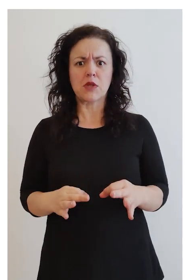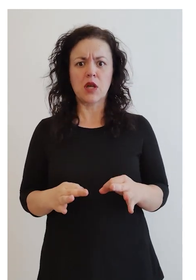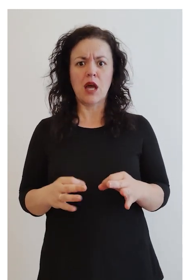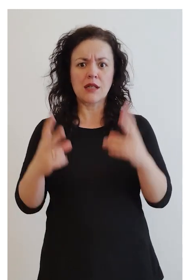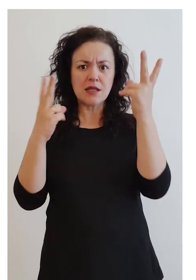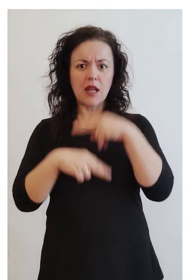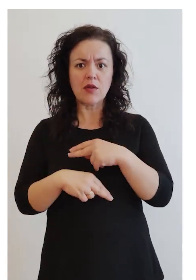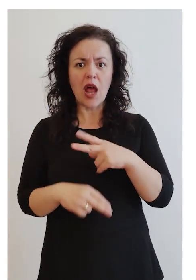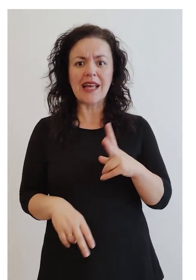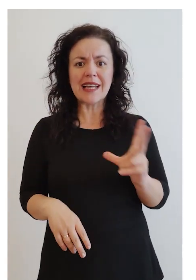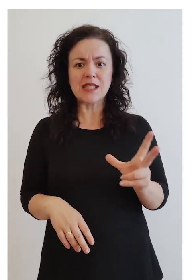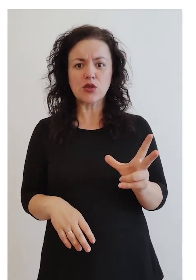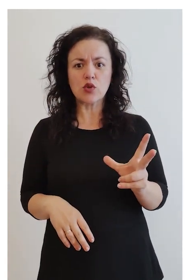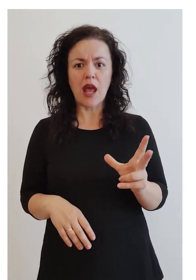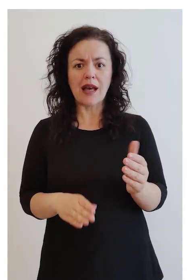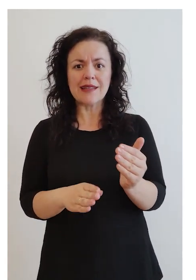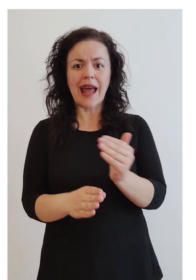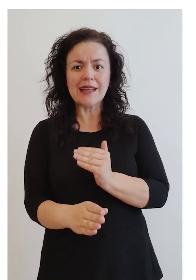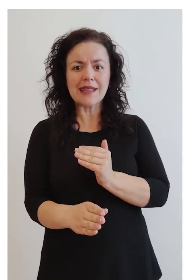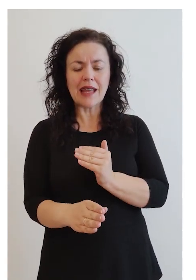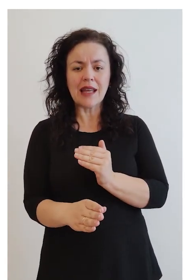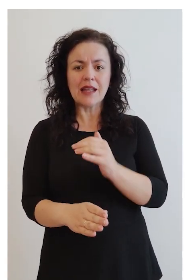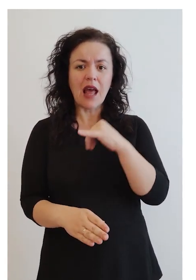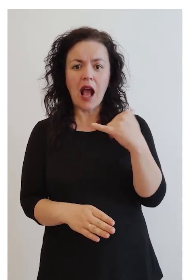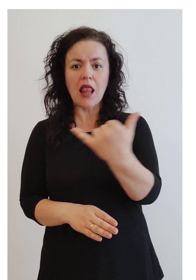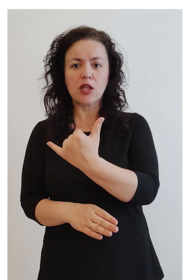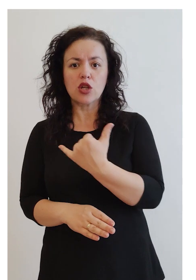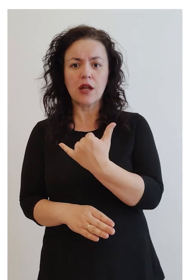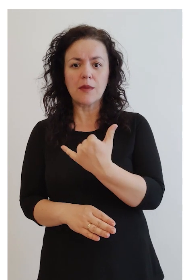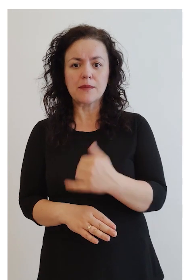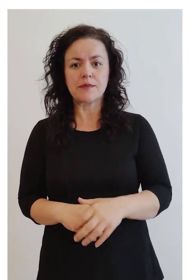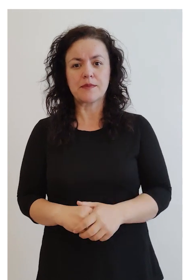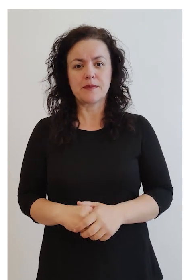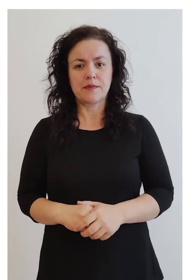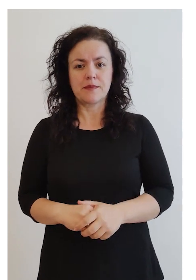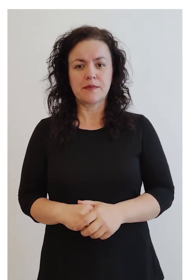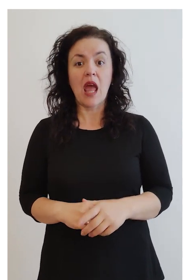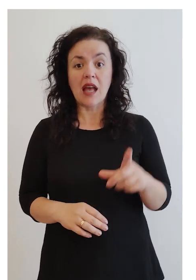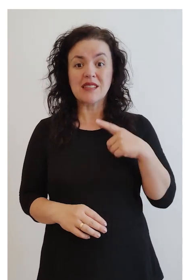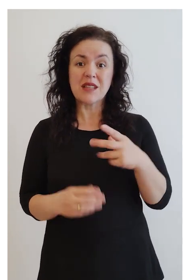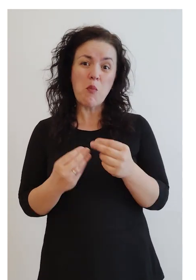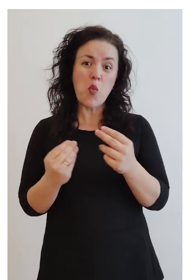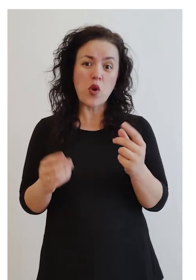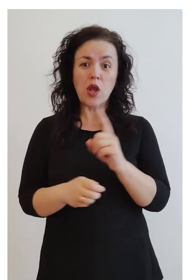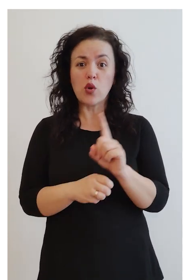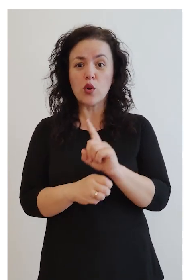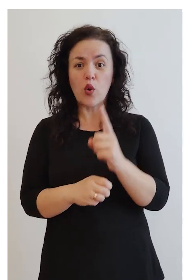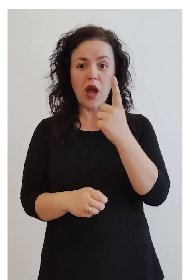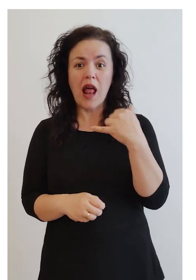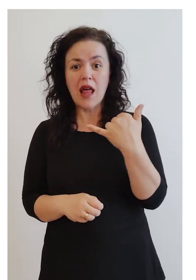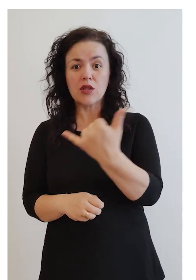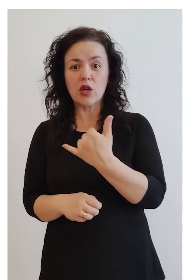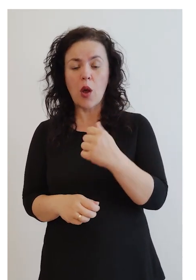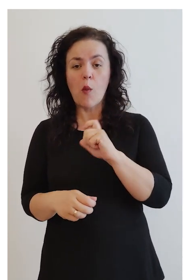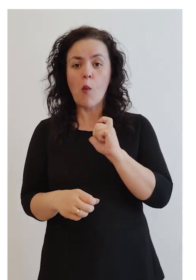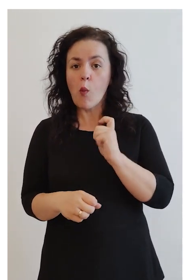Există multe lucruri pe care un călător le poate face pentru a se asigura că rămâne în siguranță în timpul călătoriei.